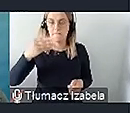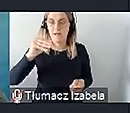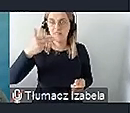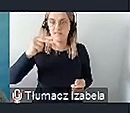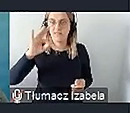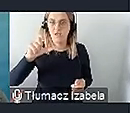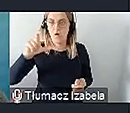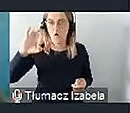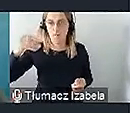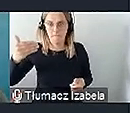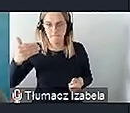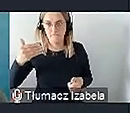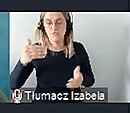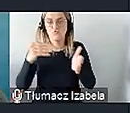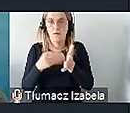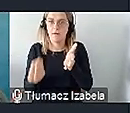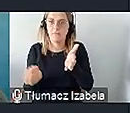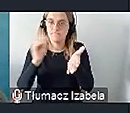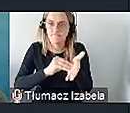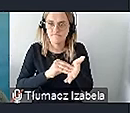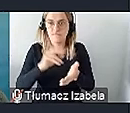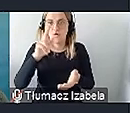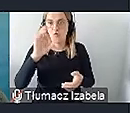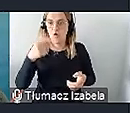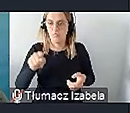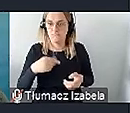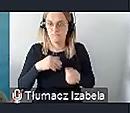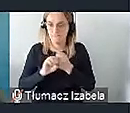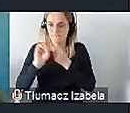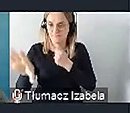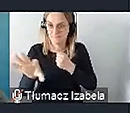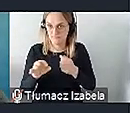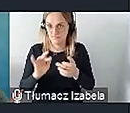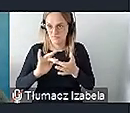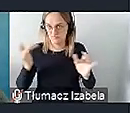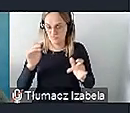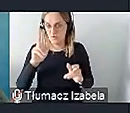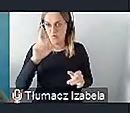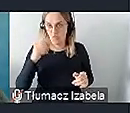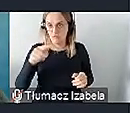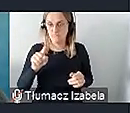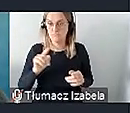gdzie będzie trzeba wpisać kod, który wyświetla się pod adresem linku.